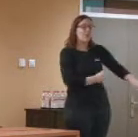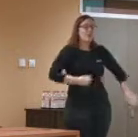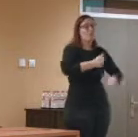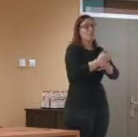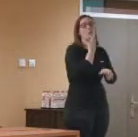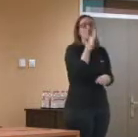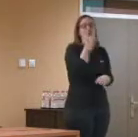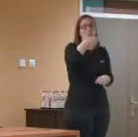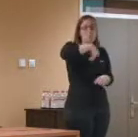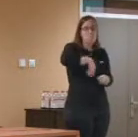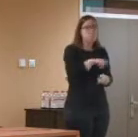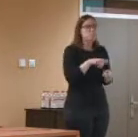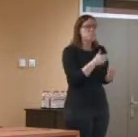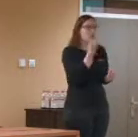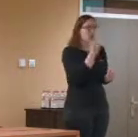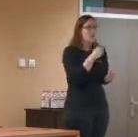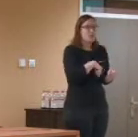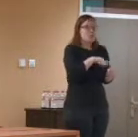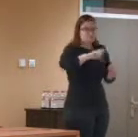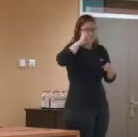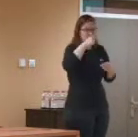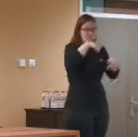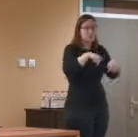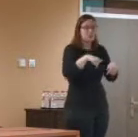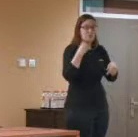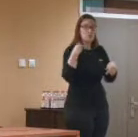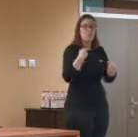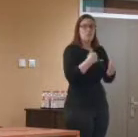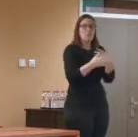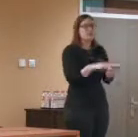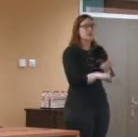Bancaja, etc. fueron los mismo políticos. El control